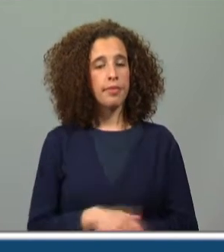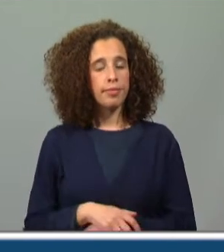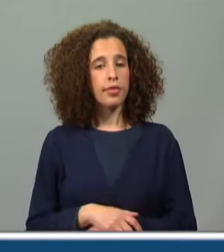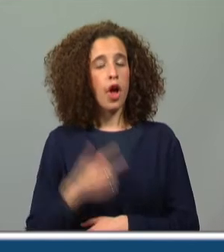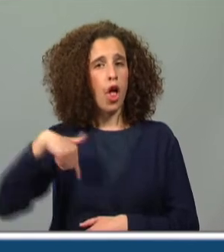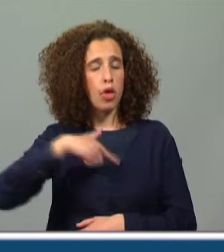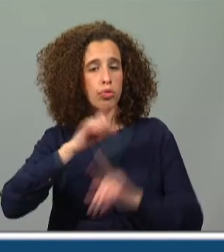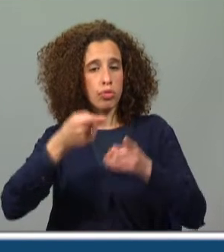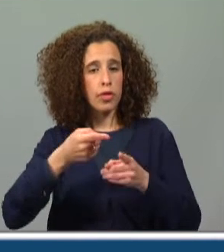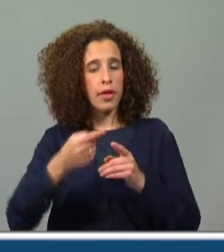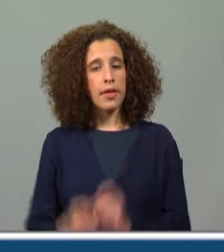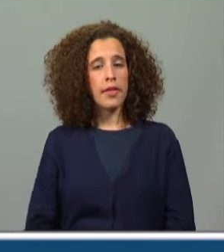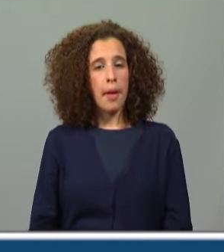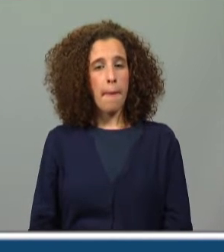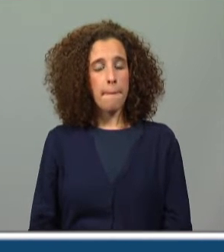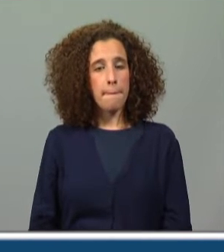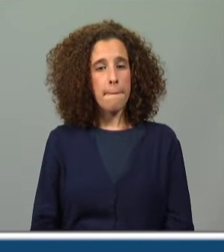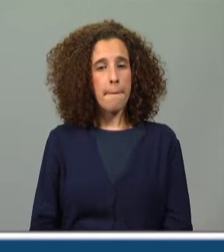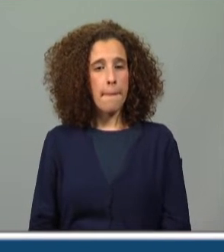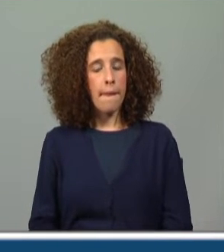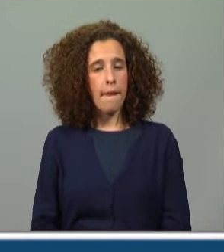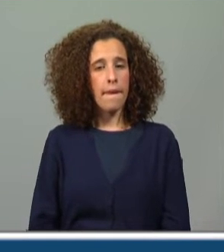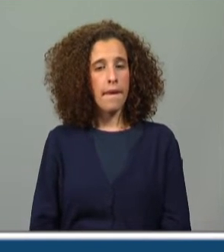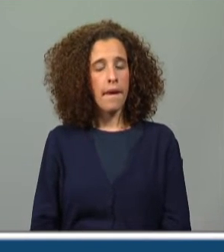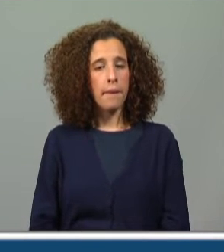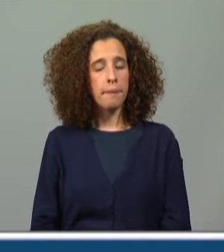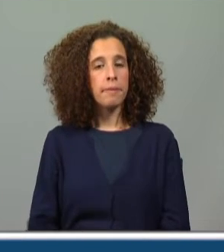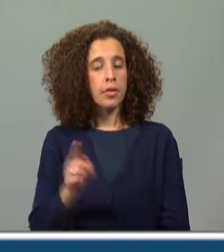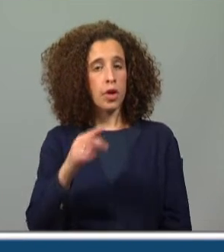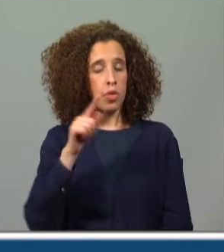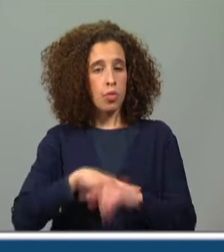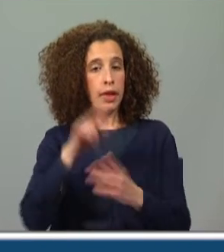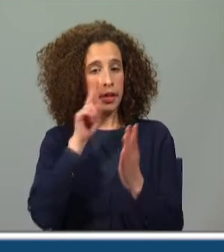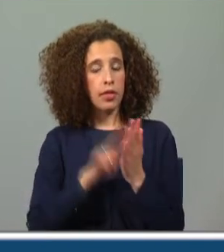começamos por antecipar Desde o Primeiro Momento da sua leitura concilia duas 我們從一開始就預測你閱讀的那一刻調和了兩個